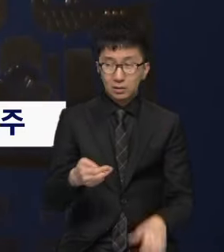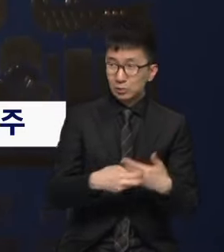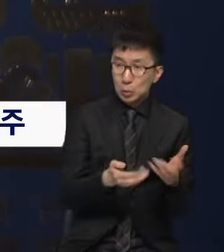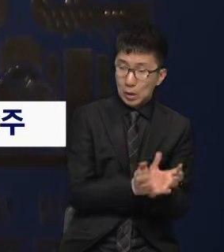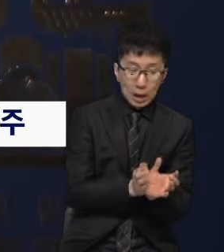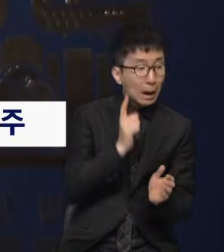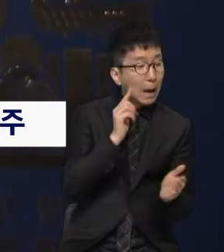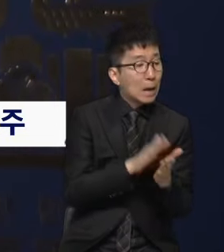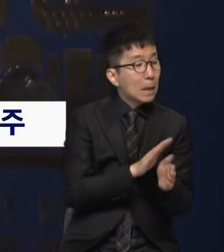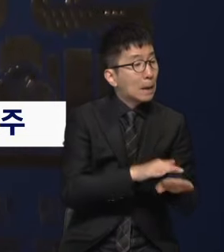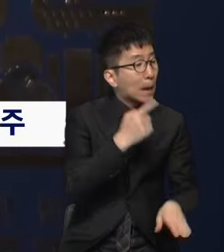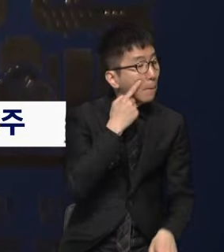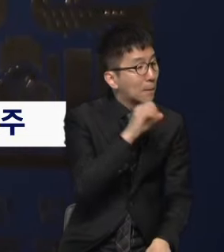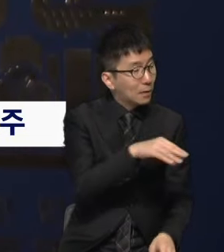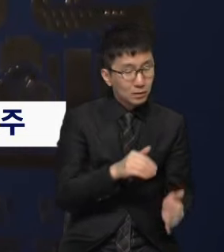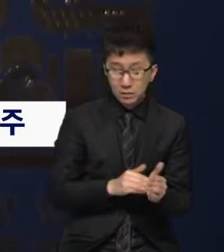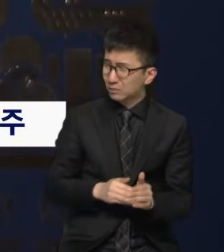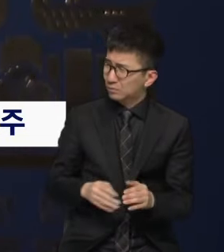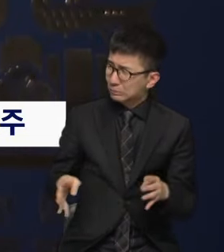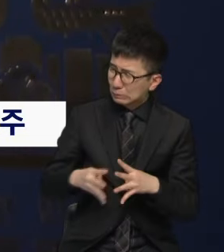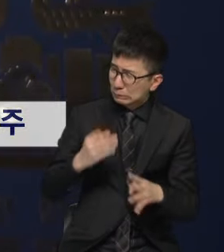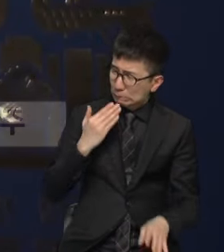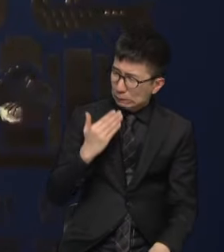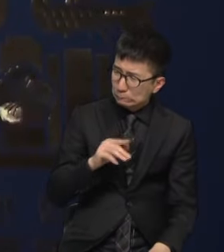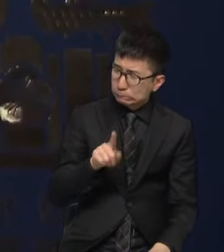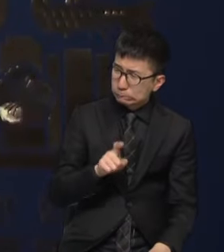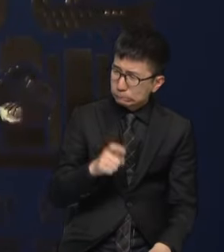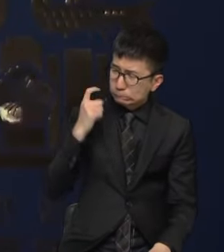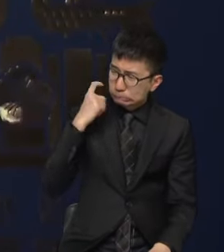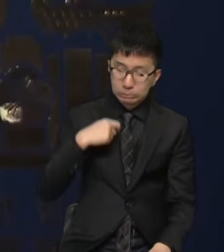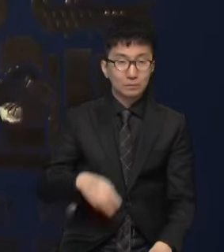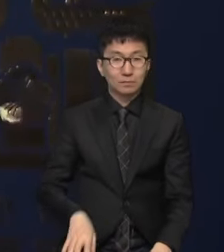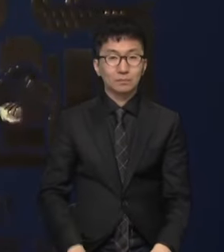갈 길은 멀어 보이는 이유입니다. 지금까지 대통령실에서 전해 드렸습니다.